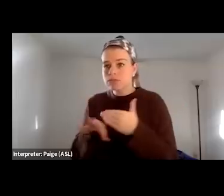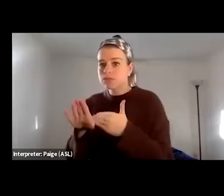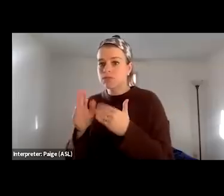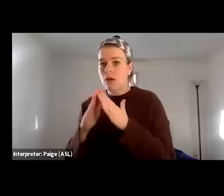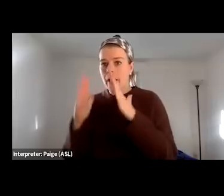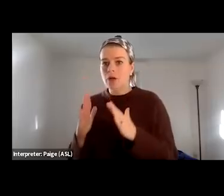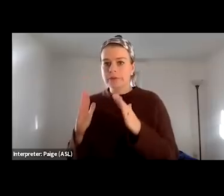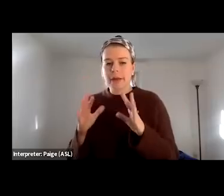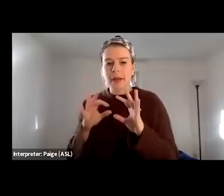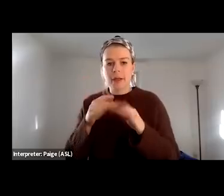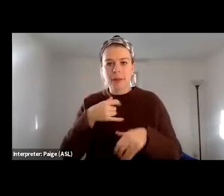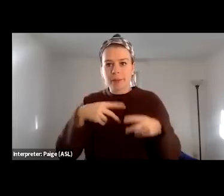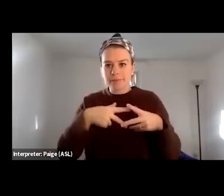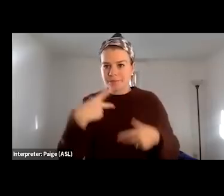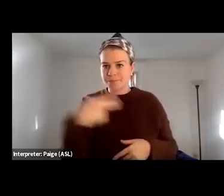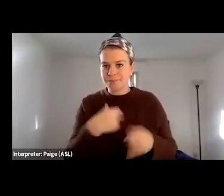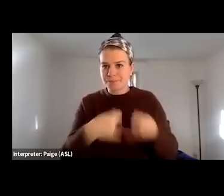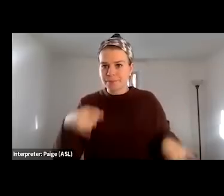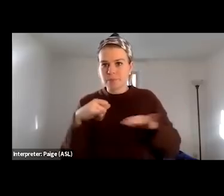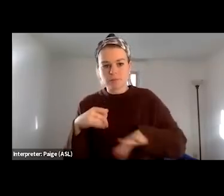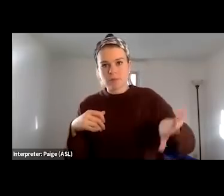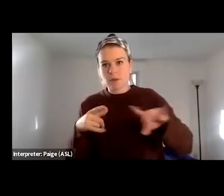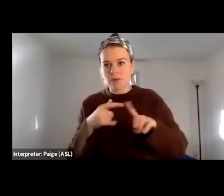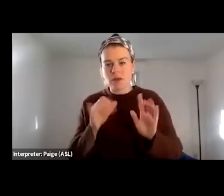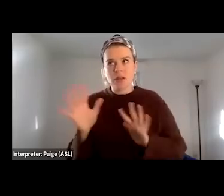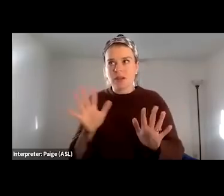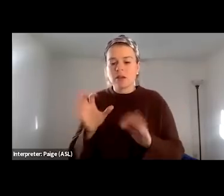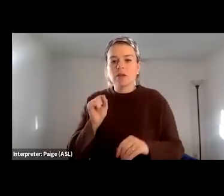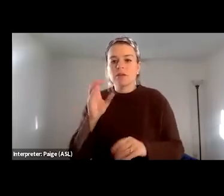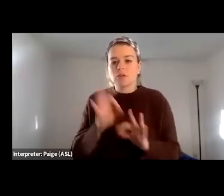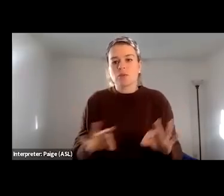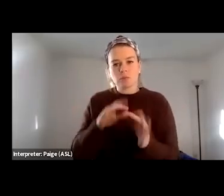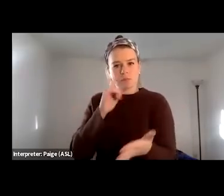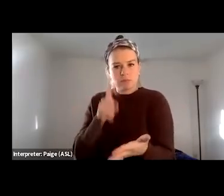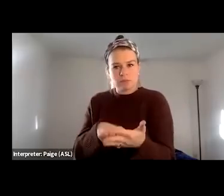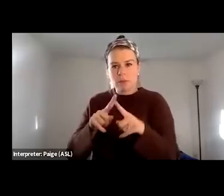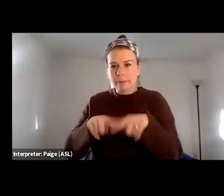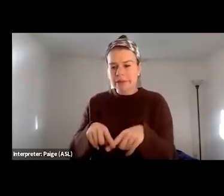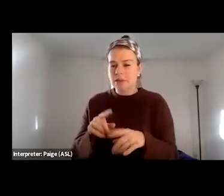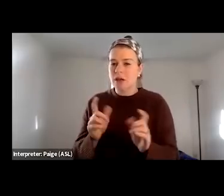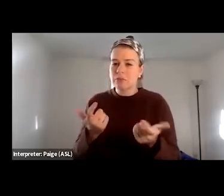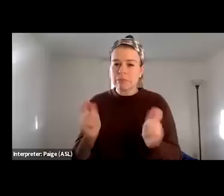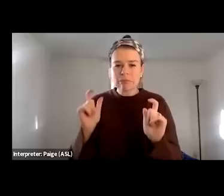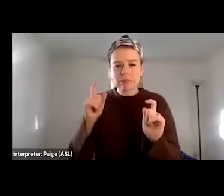Y por eso es muy importante entender cómo los diferentes cambios en la vida de las personas basados en un episodio importante de salud mental o una experiencia de sinhogarismo,